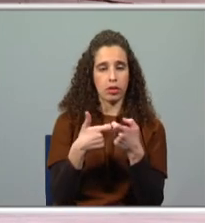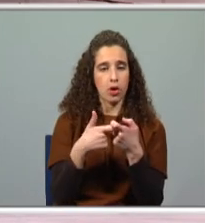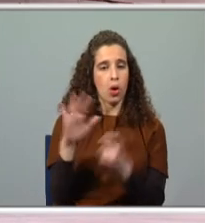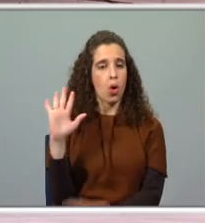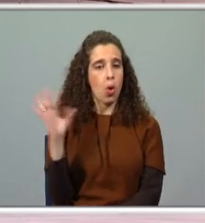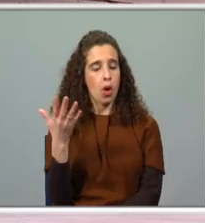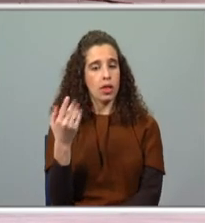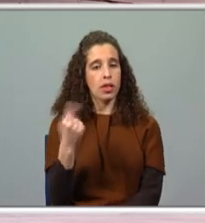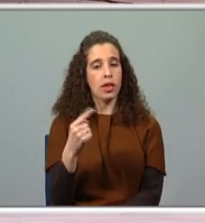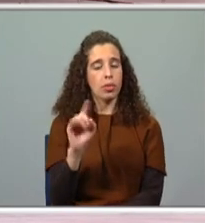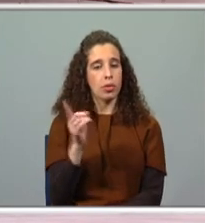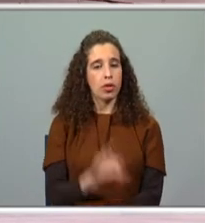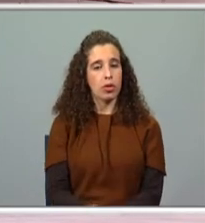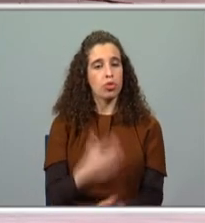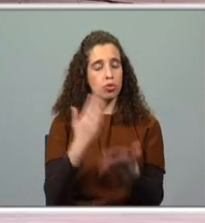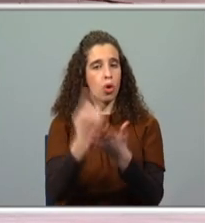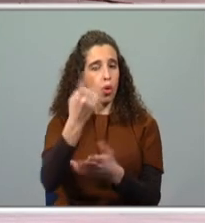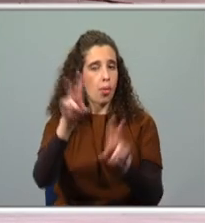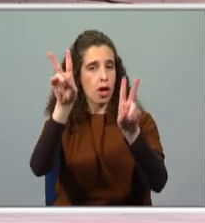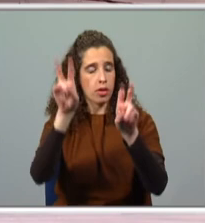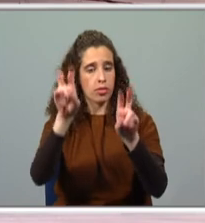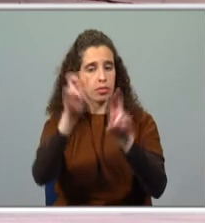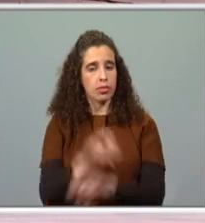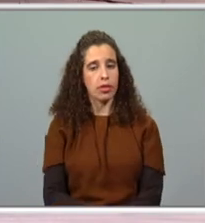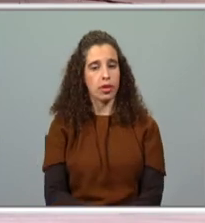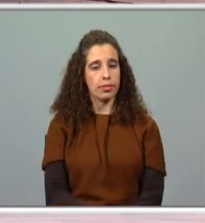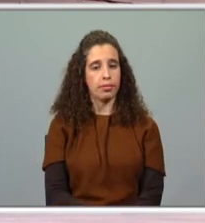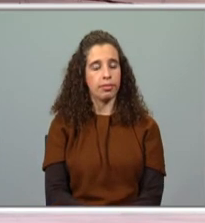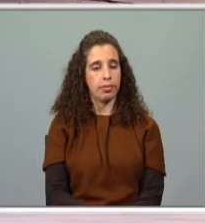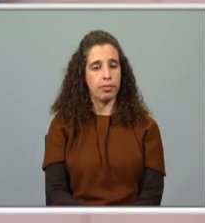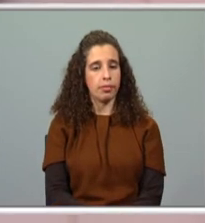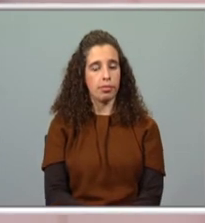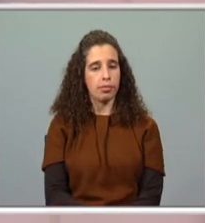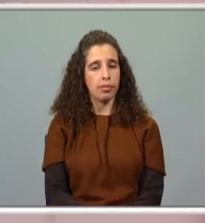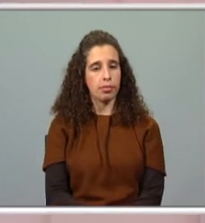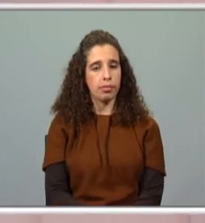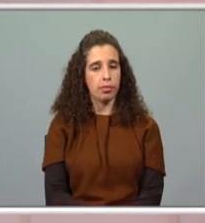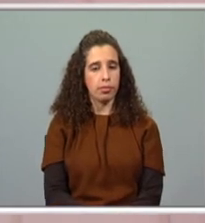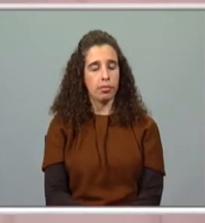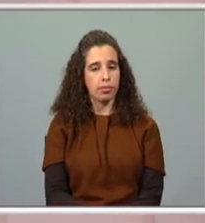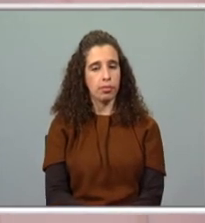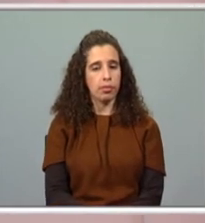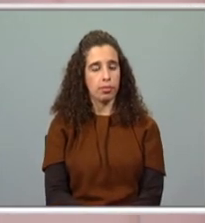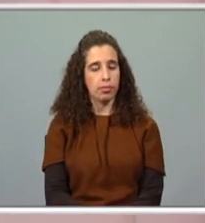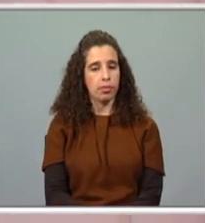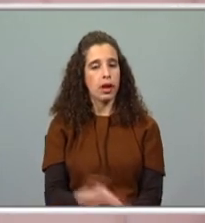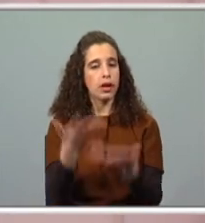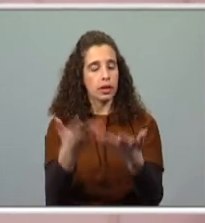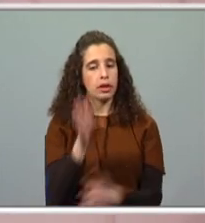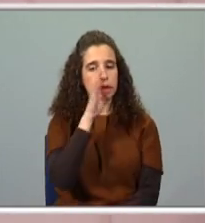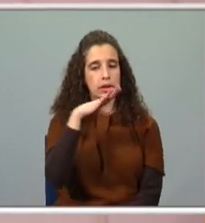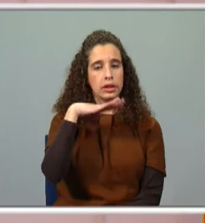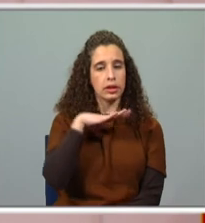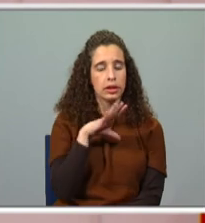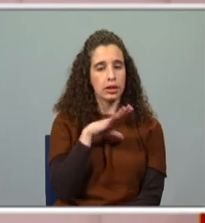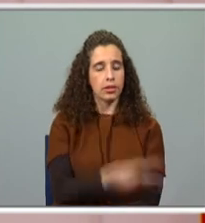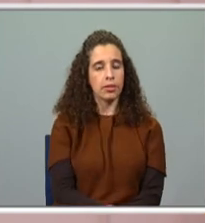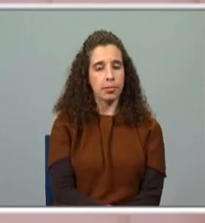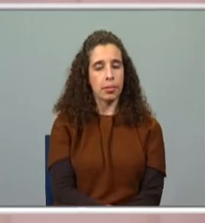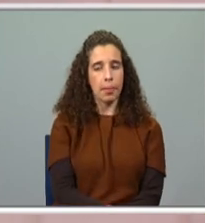temos o quê só uma expressão facial E agora se quisessemos encontrar em 我們只有一個面部表情現在如果我們想找到